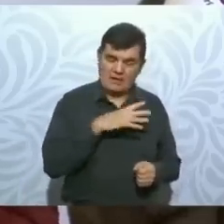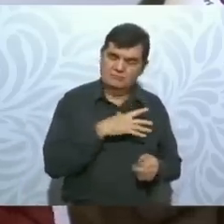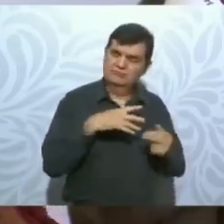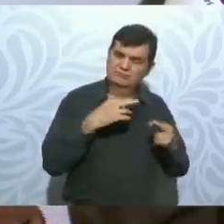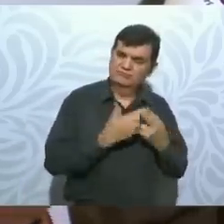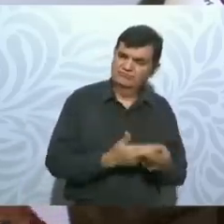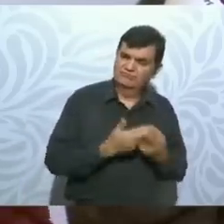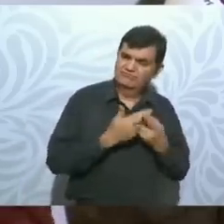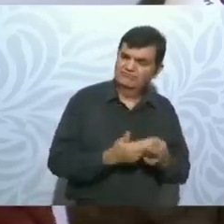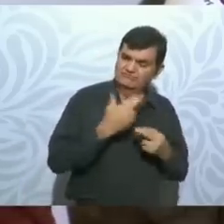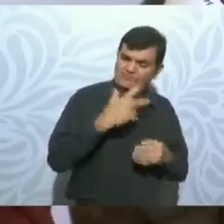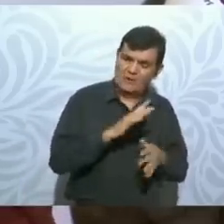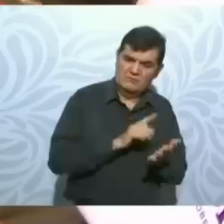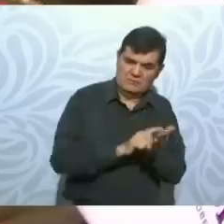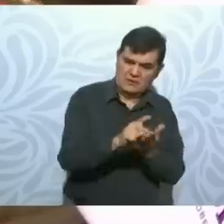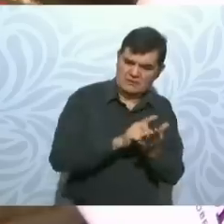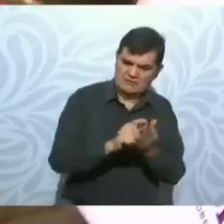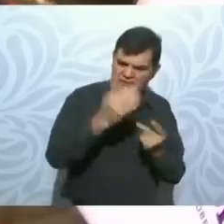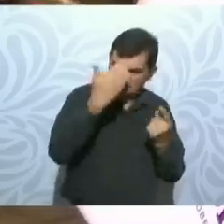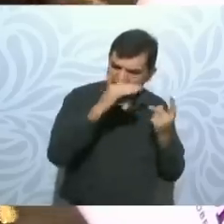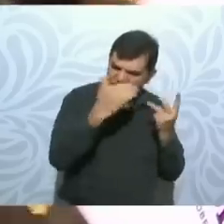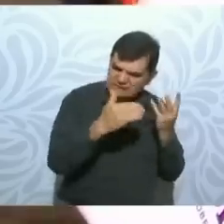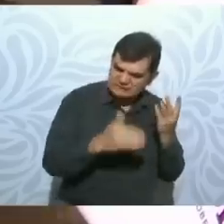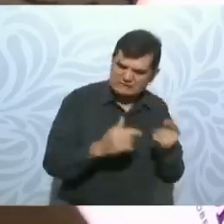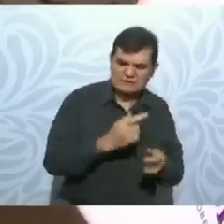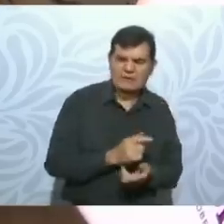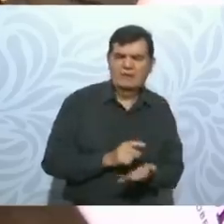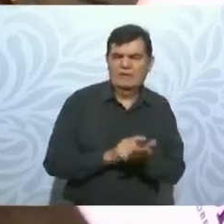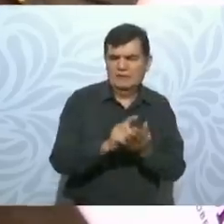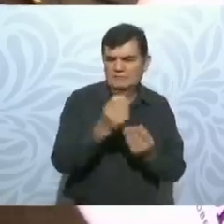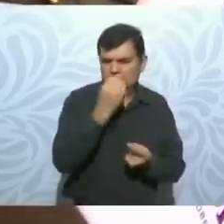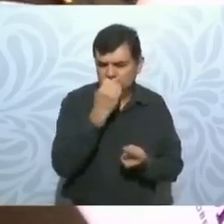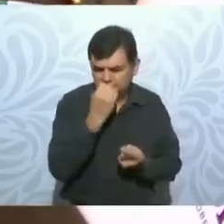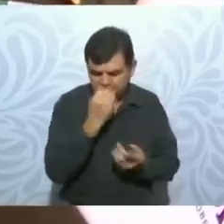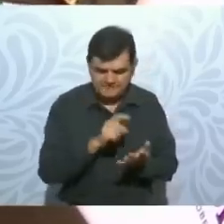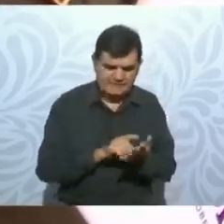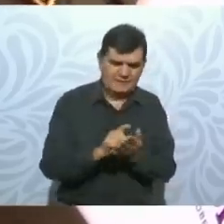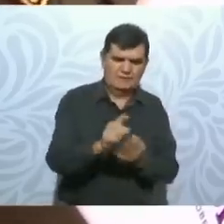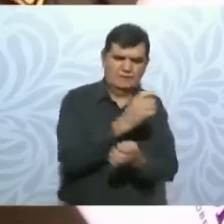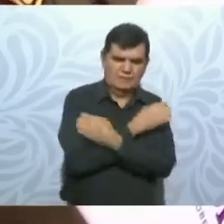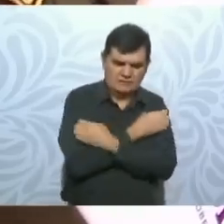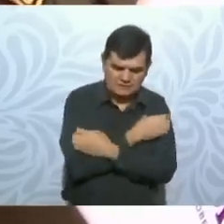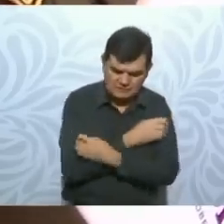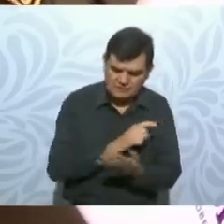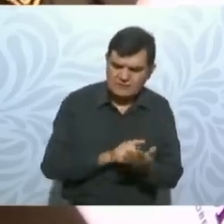nuestros derechos derecho a la alimentación derecho a la educación derecho a la salud derecho